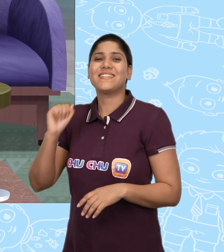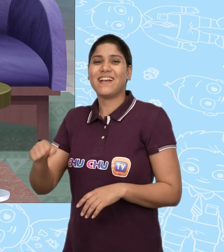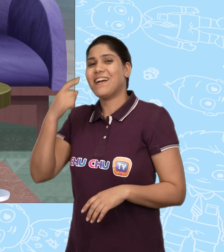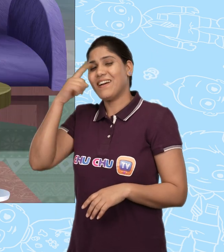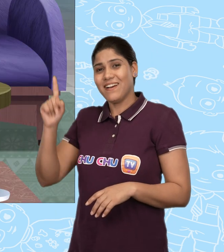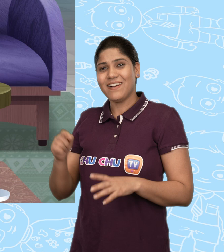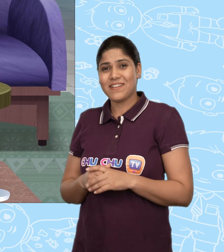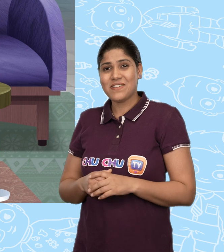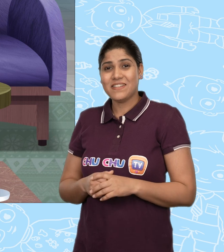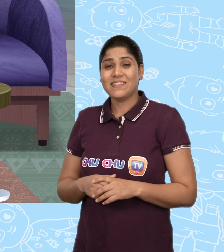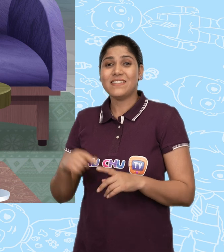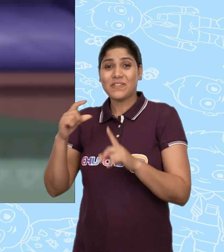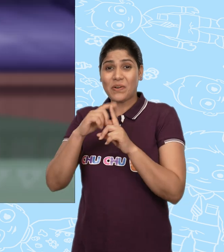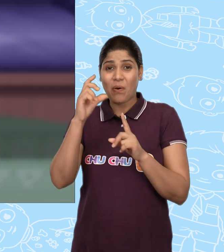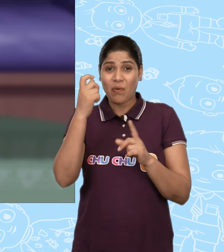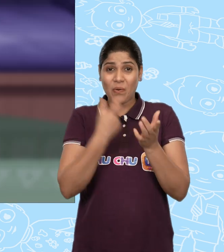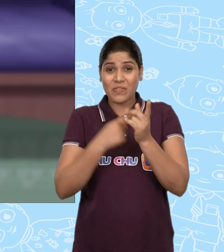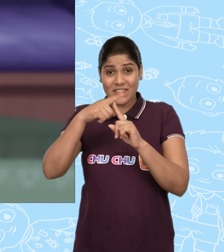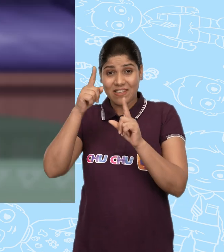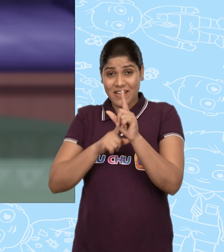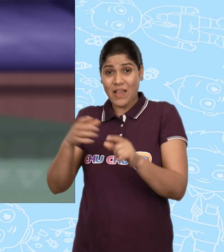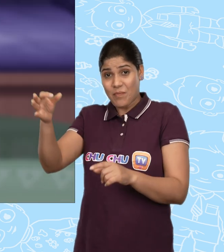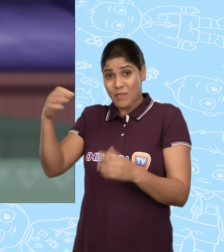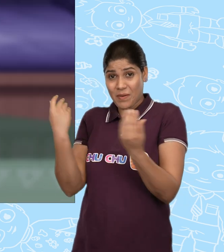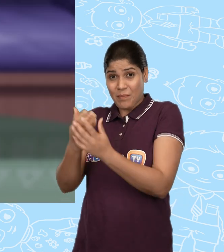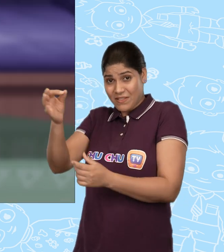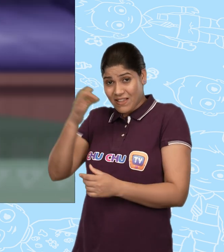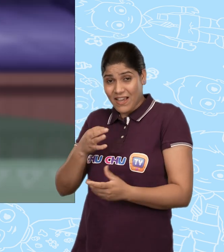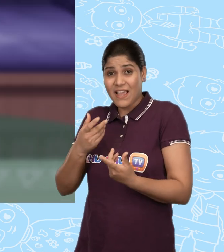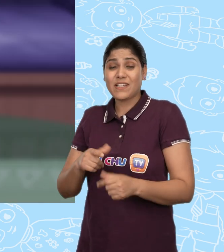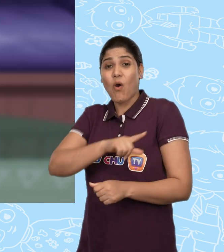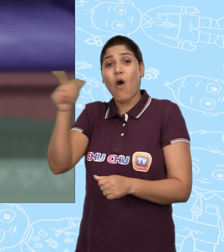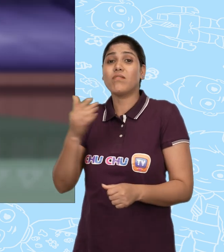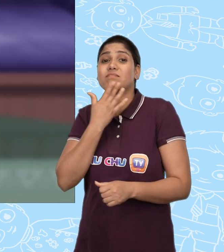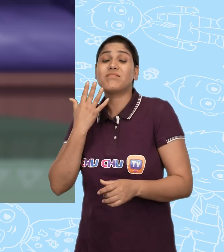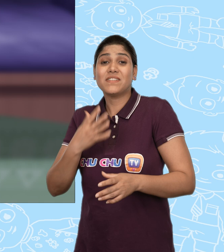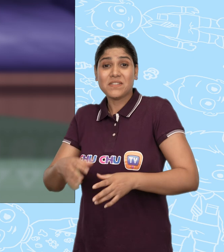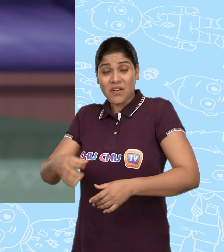जी हाँ माँ मिस डोरोथी ने हमें बताया की सारे रंग बहुत खास होते हैं